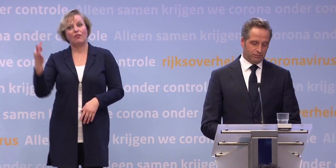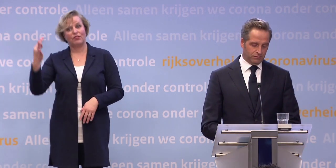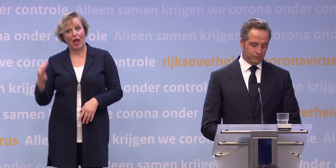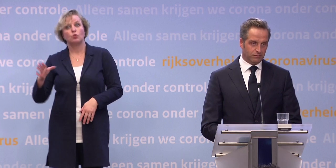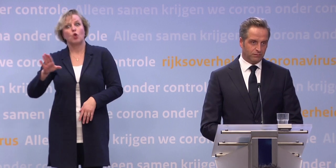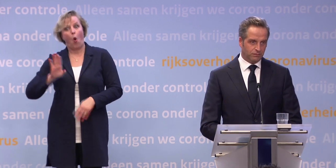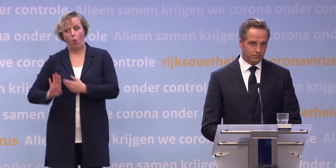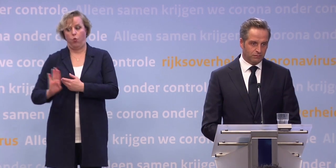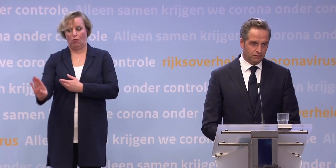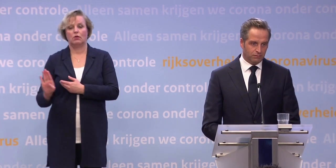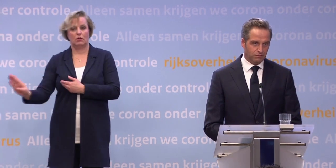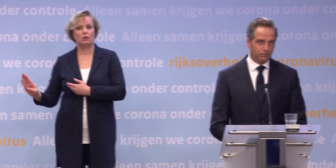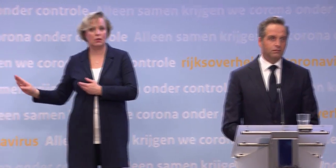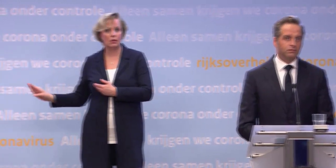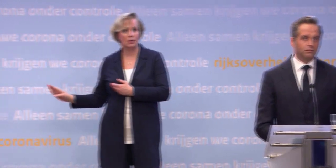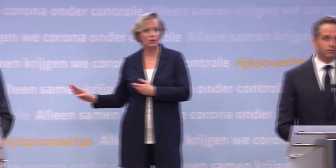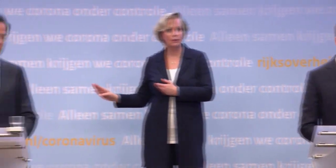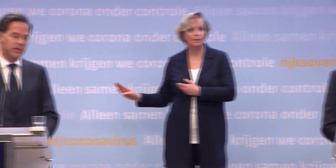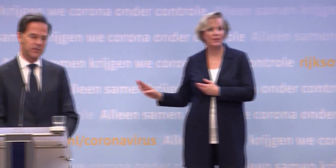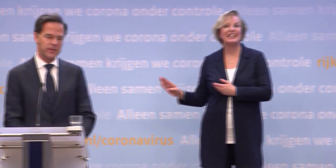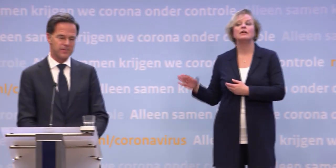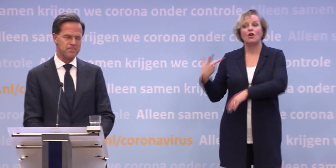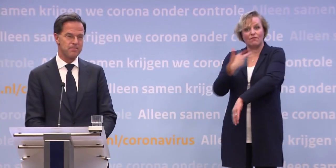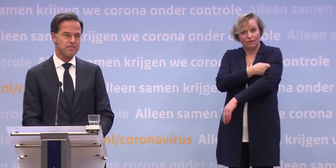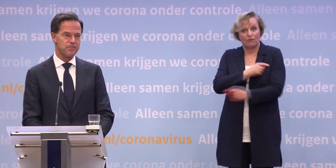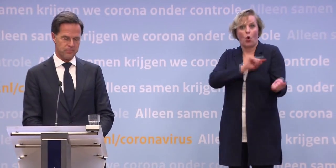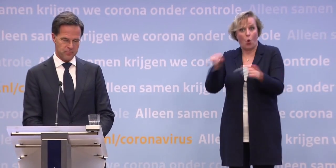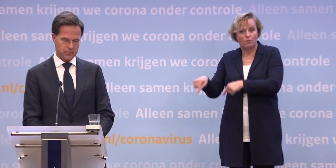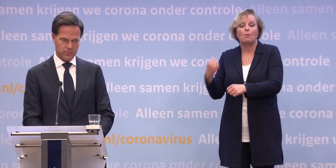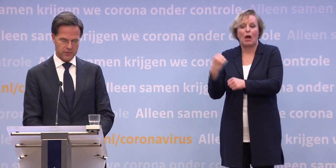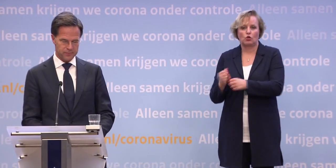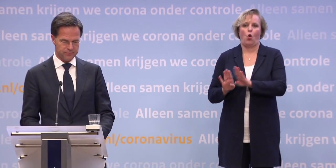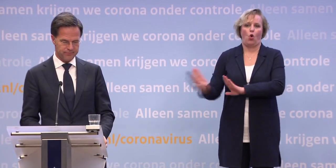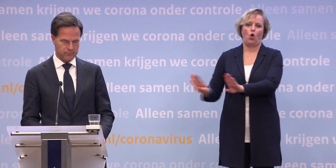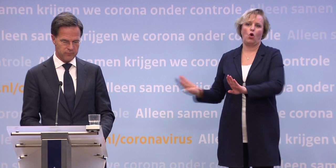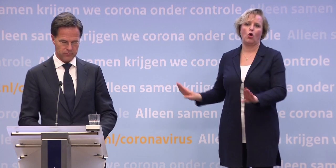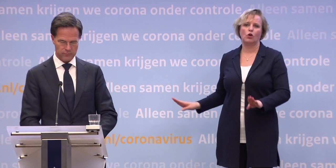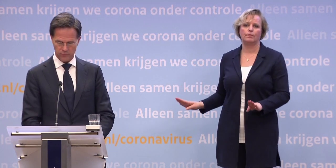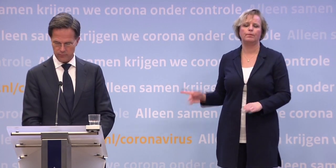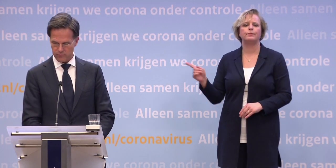En ook in blijde verwachting van een vaccin anderhalve meter. Even over die coronamoeheid...